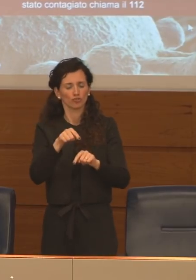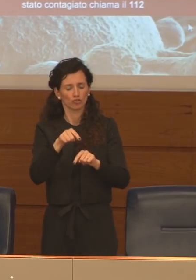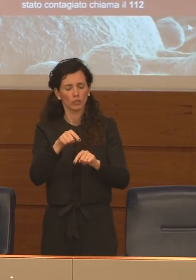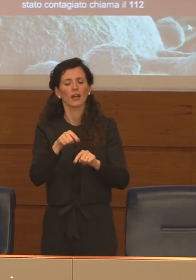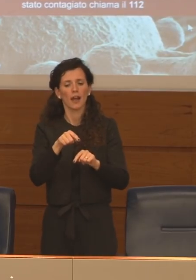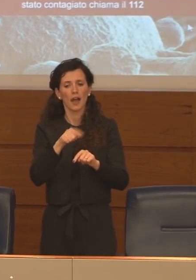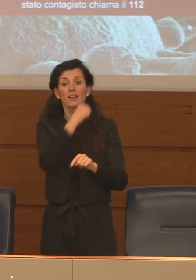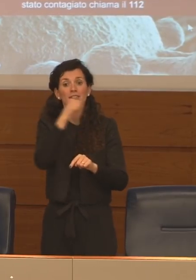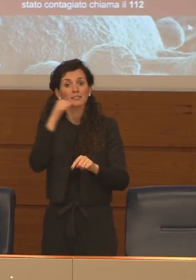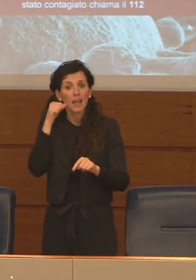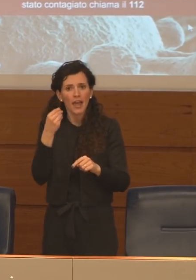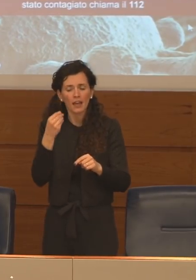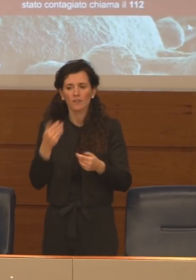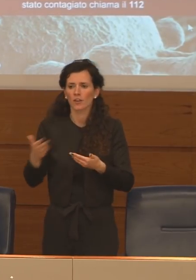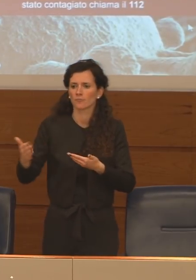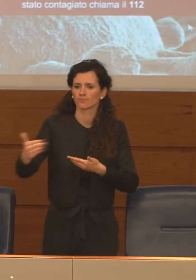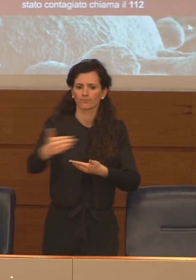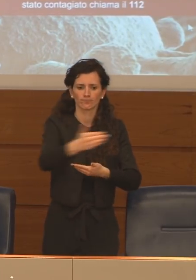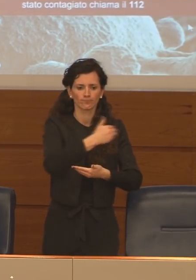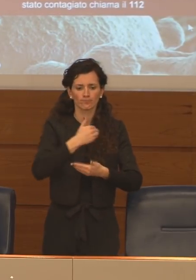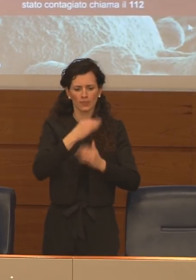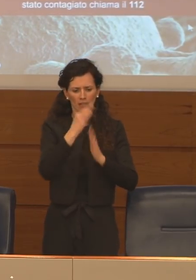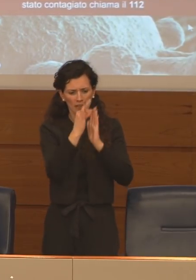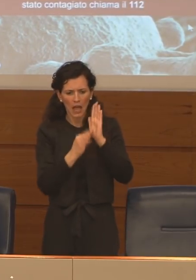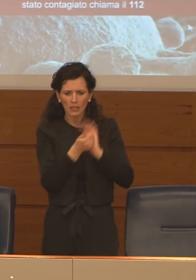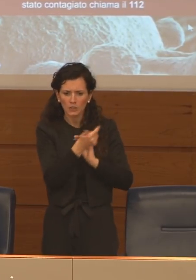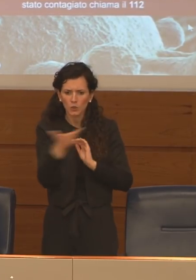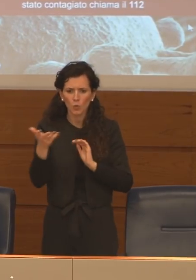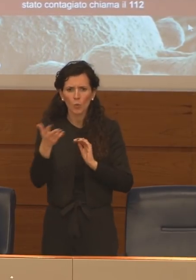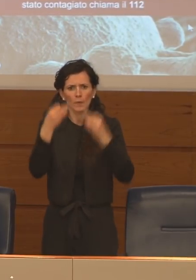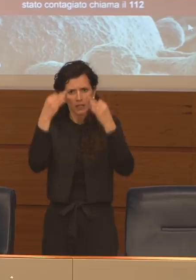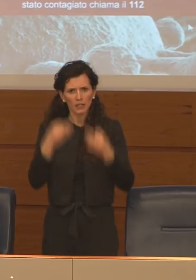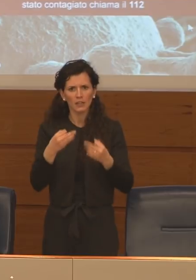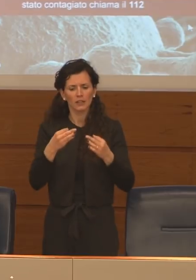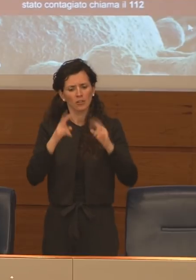questi dati quindi avere dei dati clinici sulle patologie concomitanti